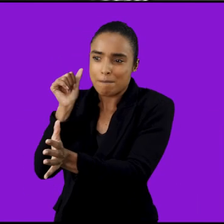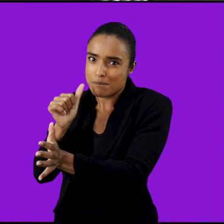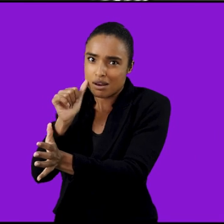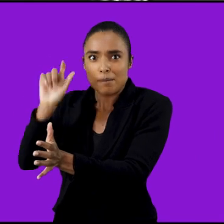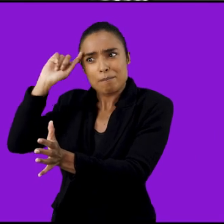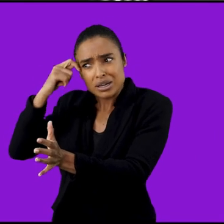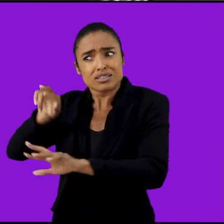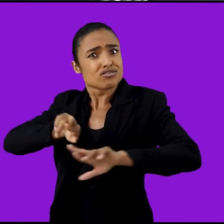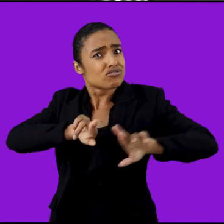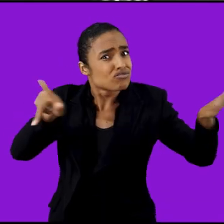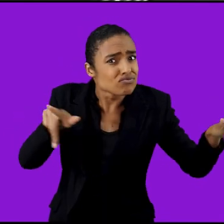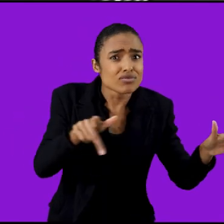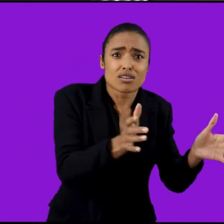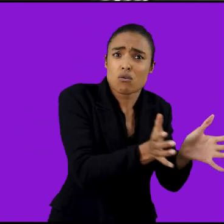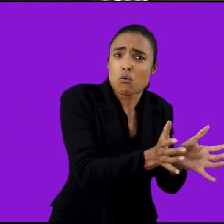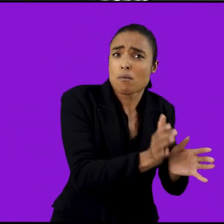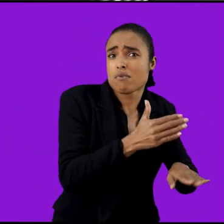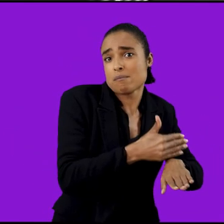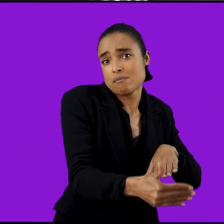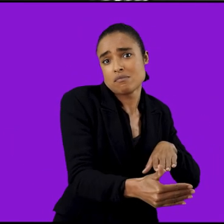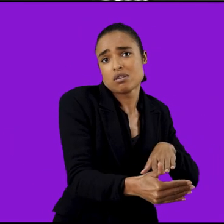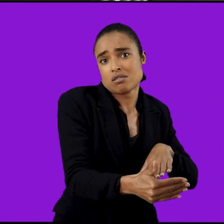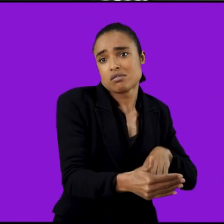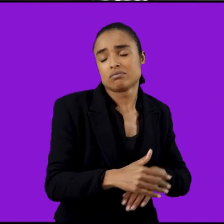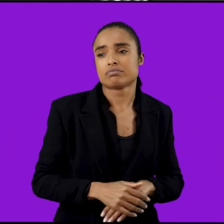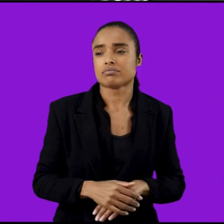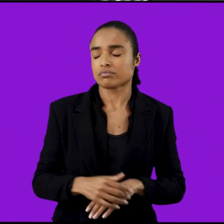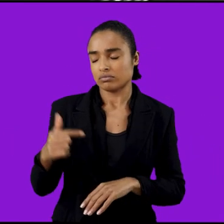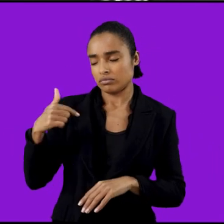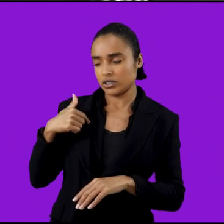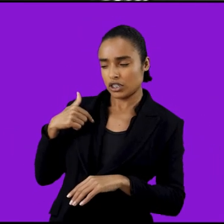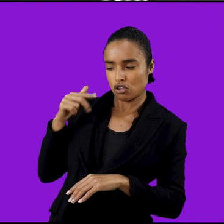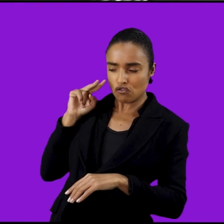sempre vou falar dessa geração. Porque eu olho a juventude. Eu já tô com mais de 40.